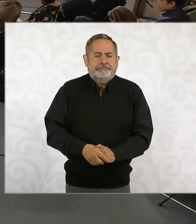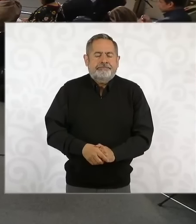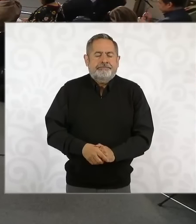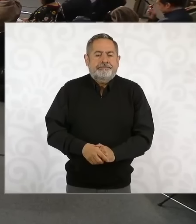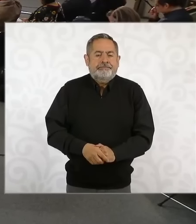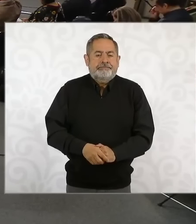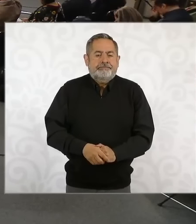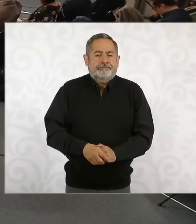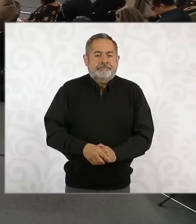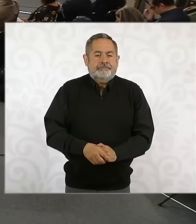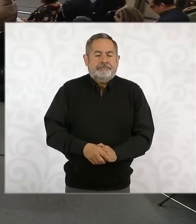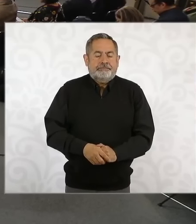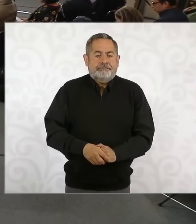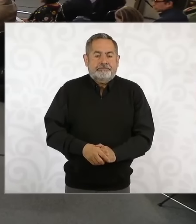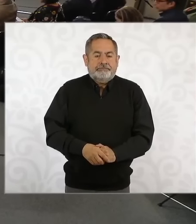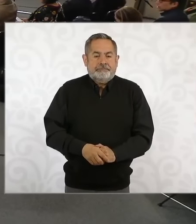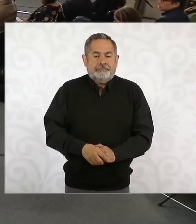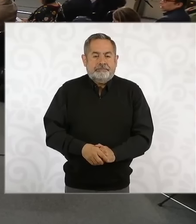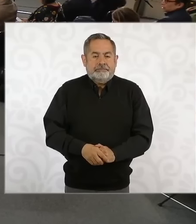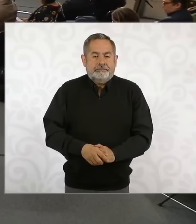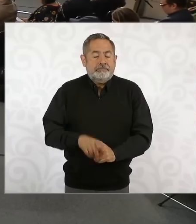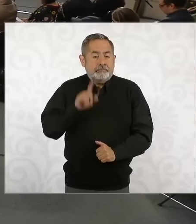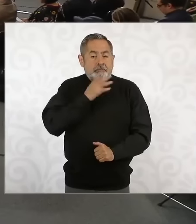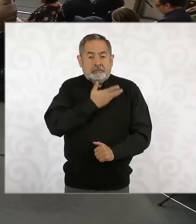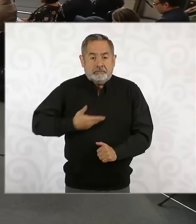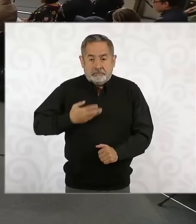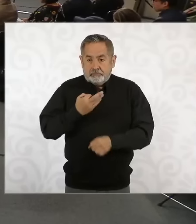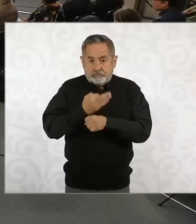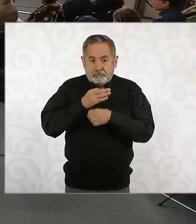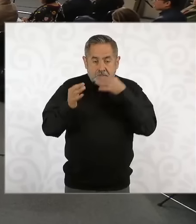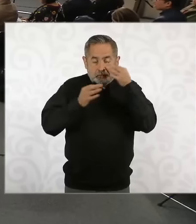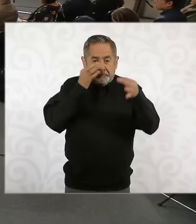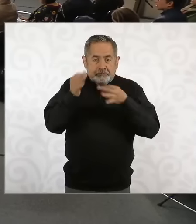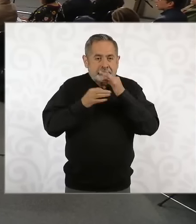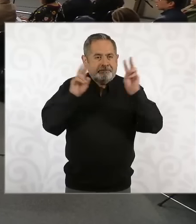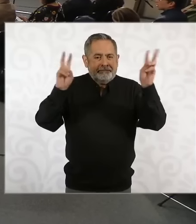Perdón, es que estamos lanzando una campaña de vida saludable. Le